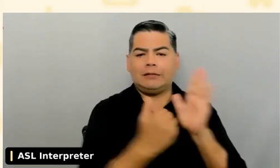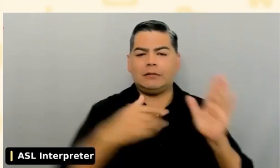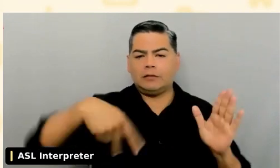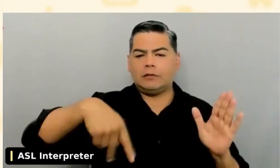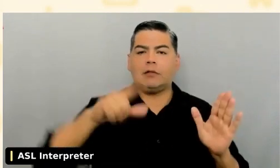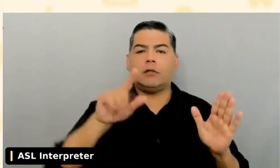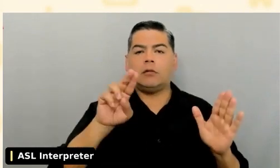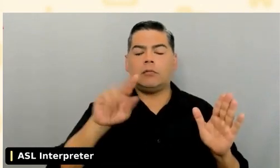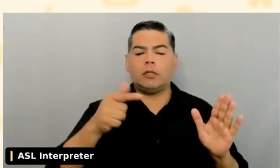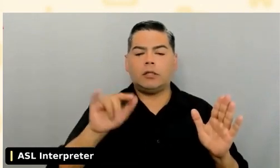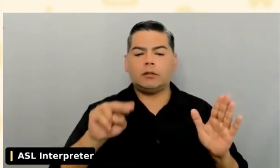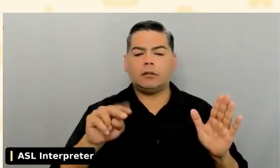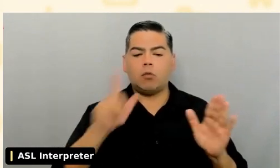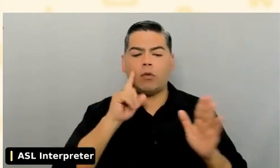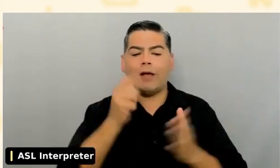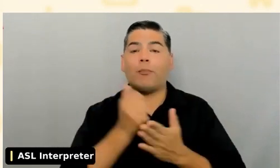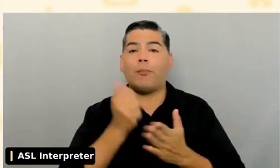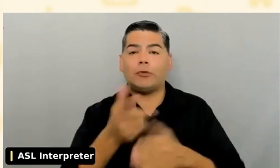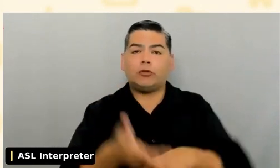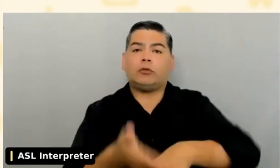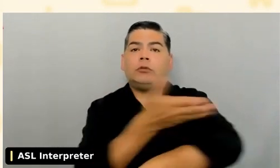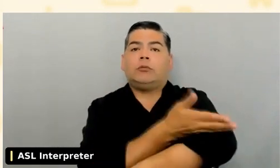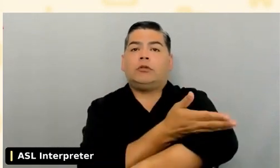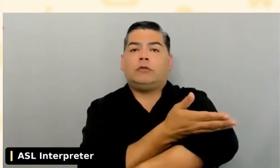que te ayudan a mejorar tu sitio y que no son superposiciones,